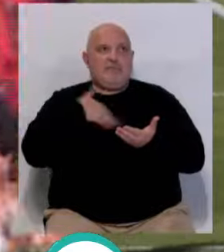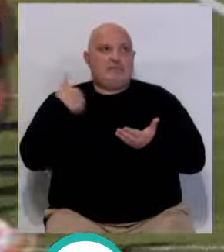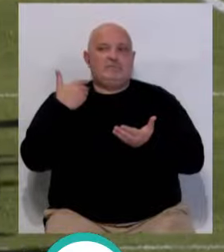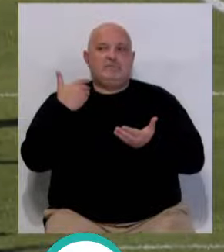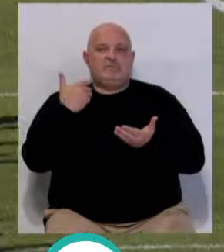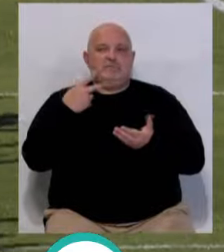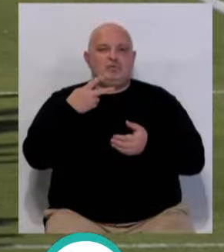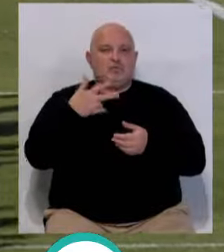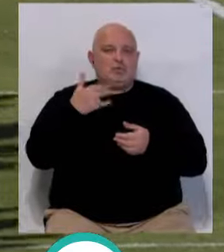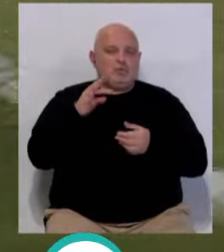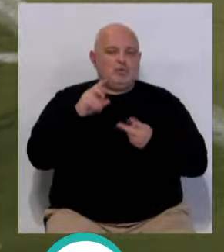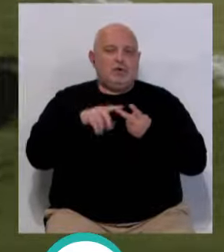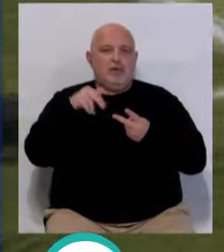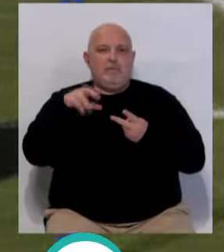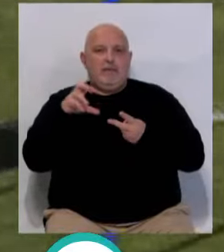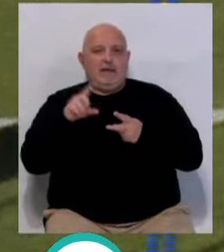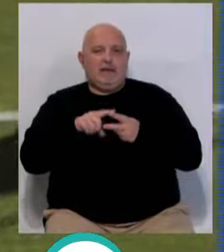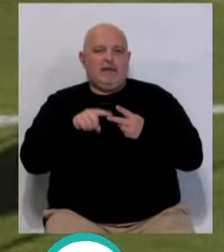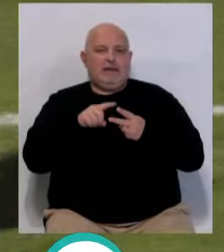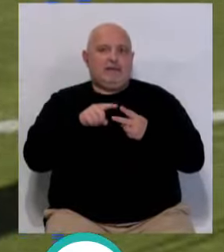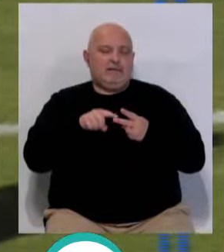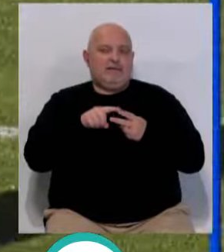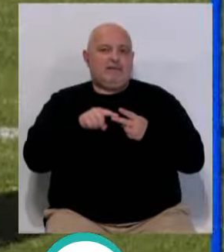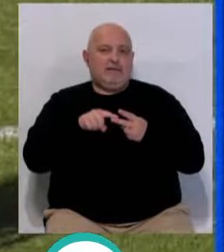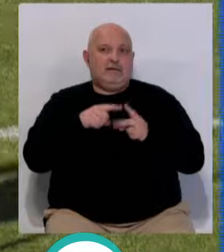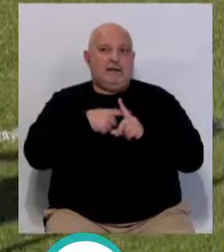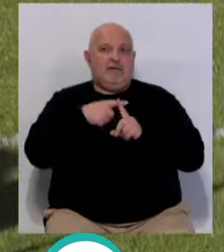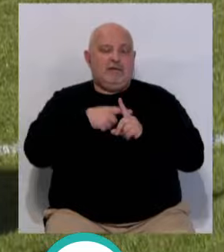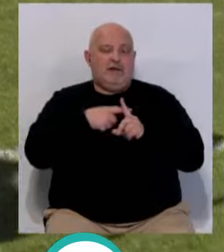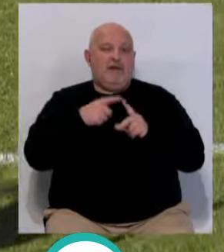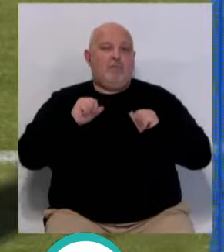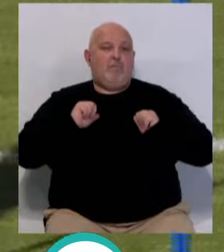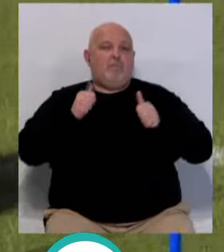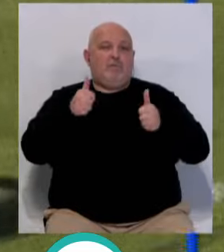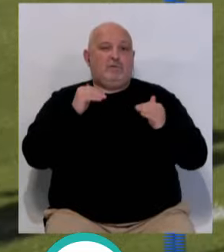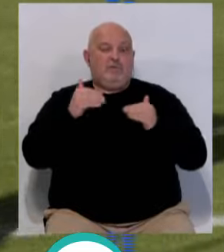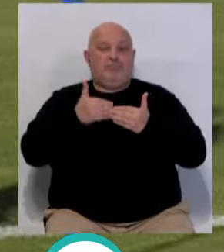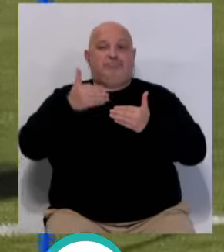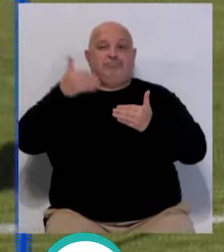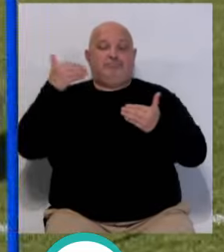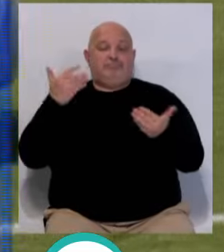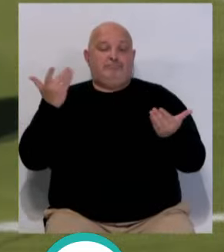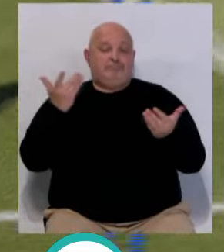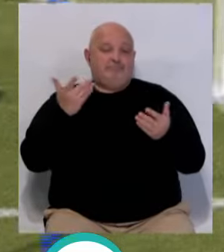Víctor chuz como Jorge meré hubieran estado a este nivel a comienzos de de temporada por hablar de de